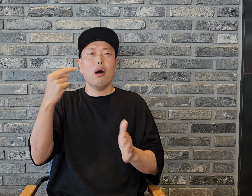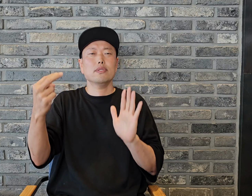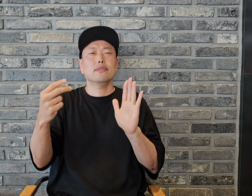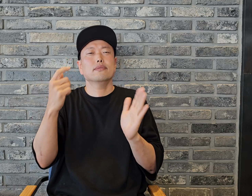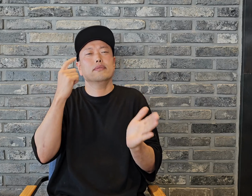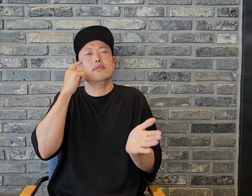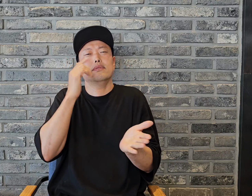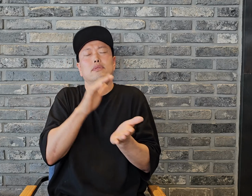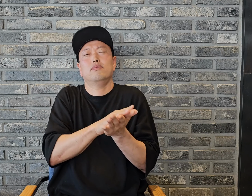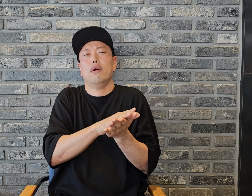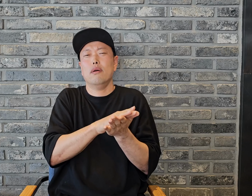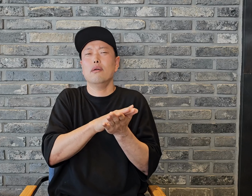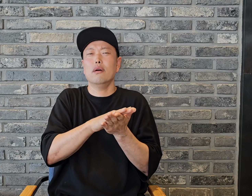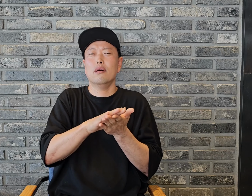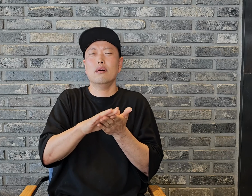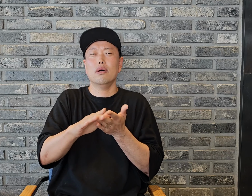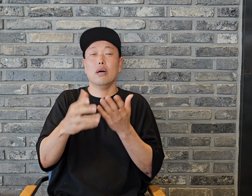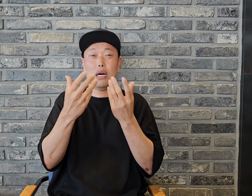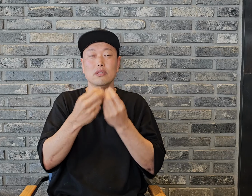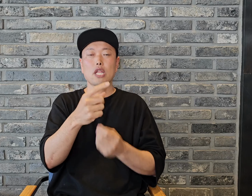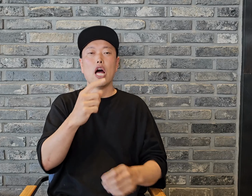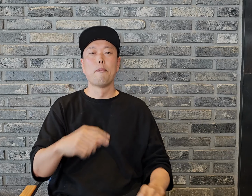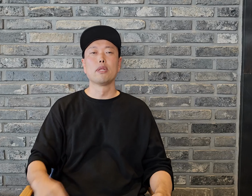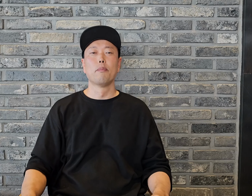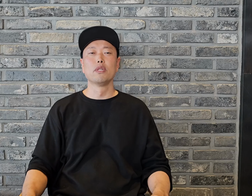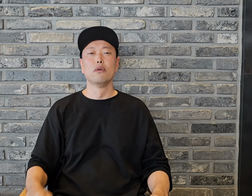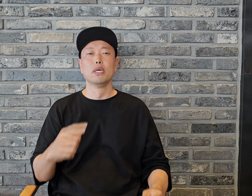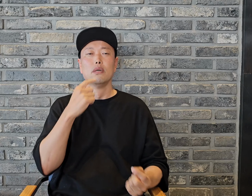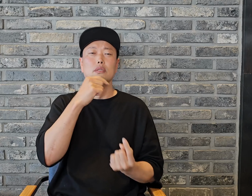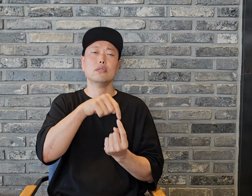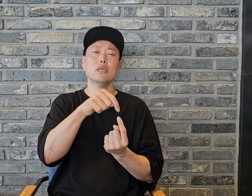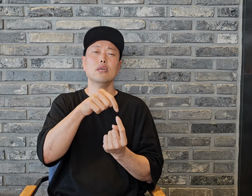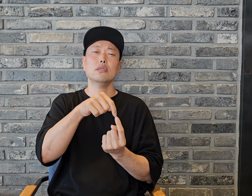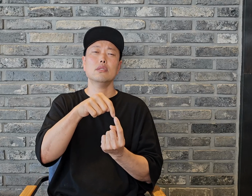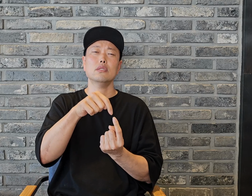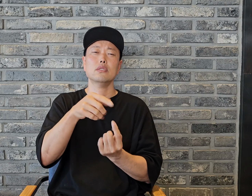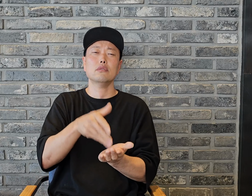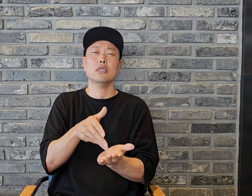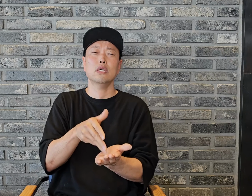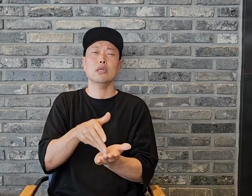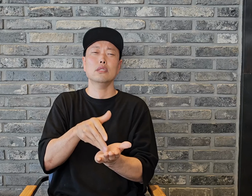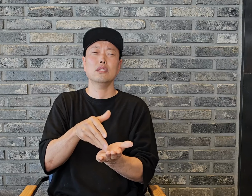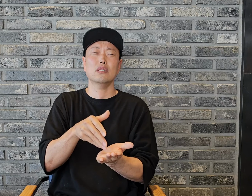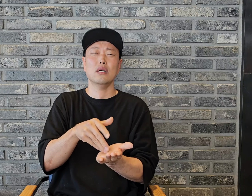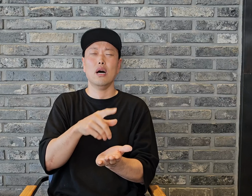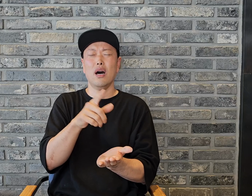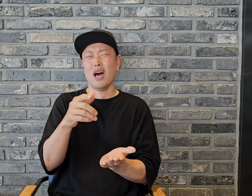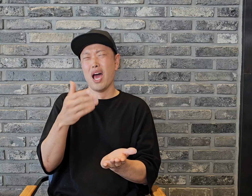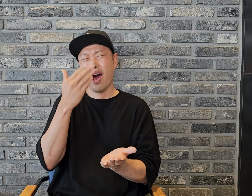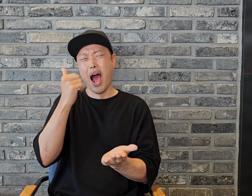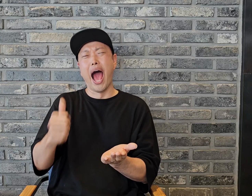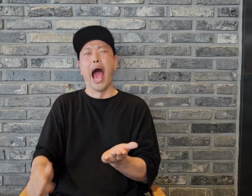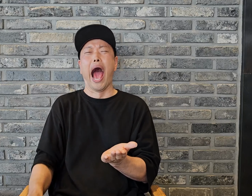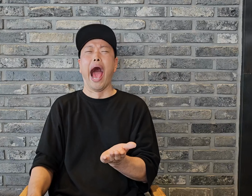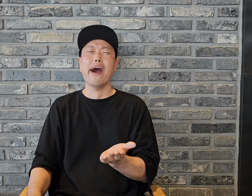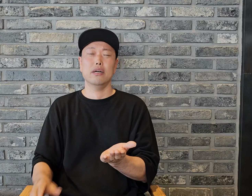아주 시원해 할 거예요 예를 들어 수지 한국어로 뉴스 하듯 말하면, 어유 지겨워요